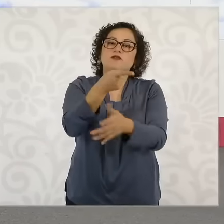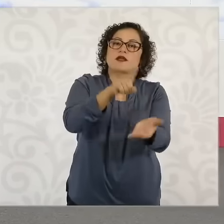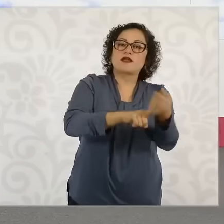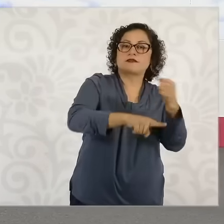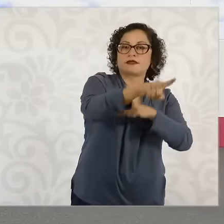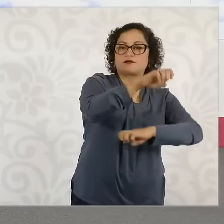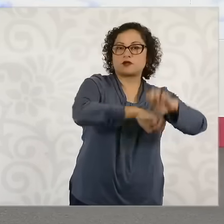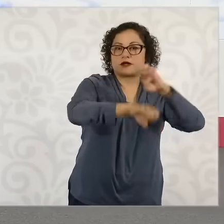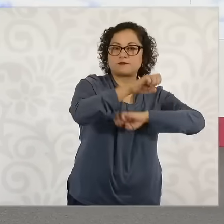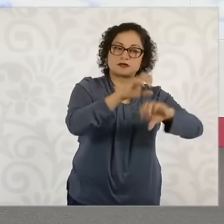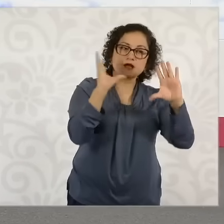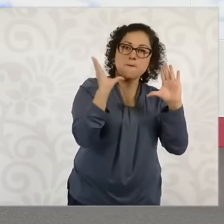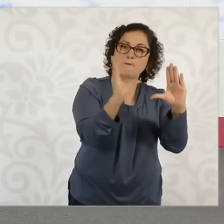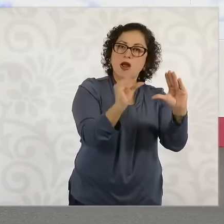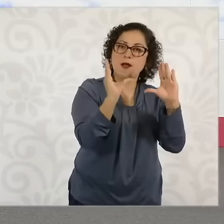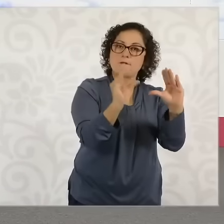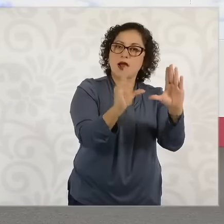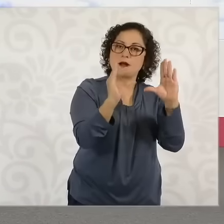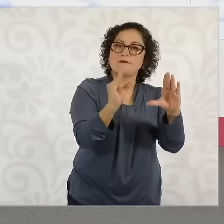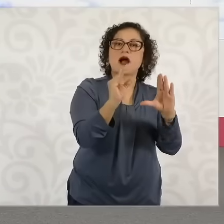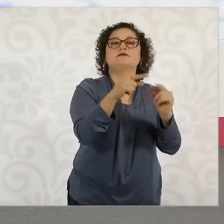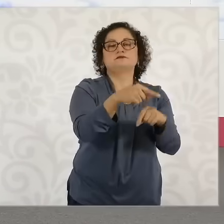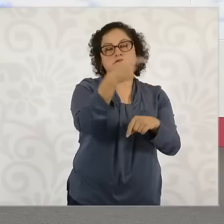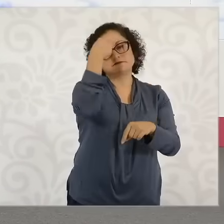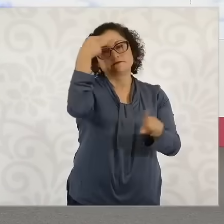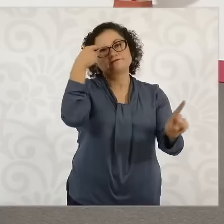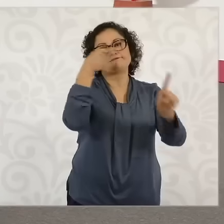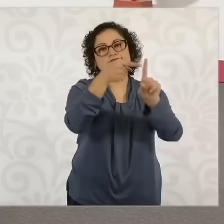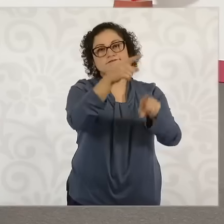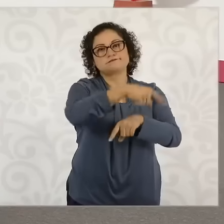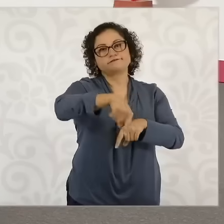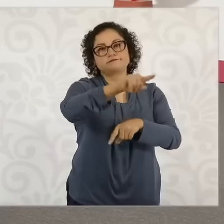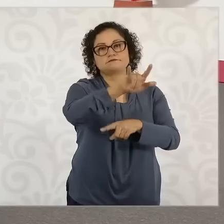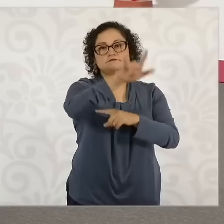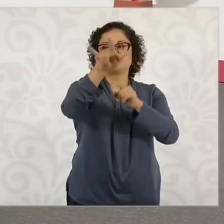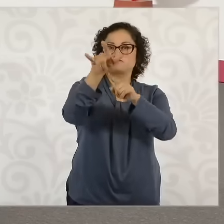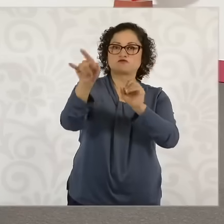seremos los primeros en brindar capacitación en este tipo de aeronaves de última generación